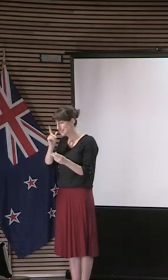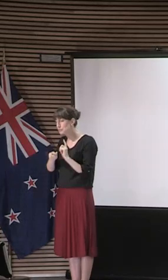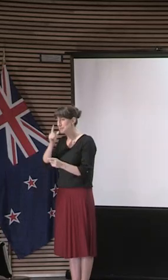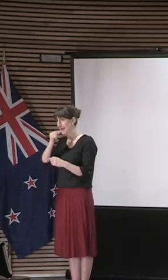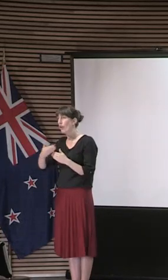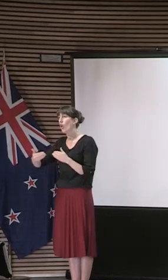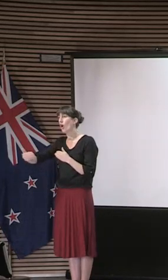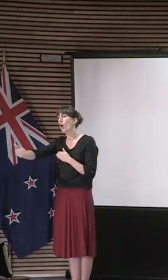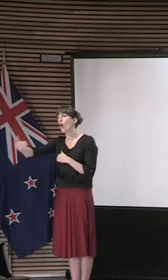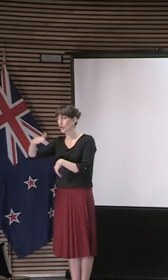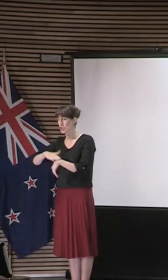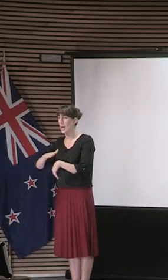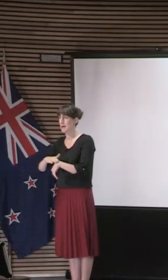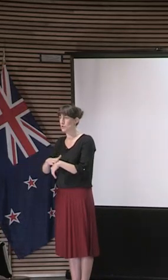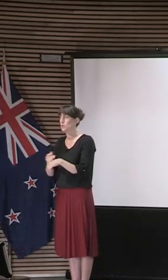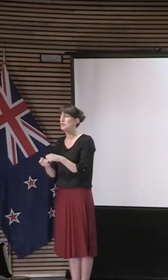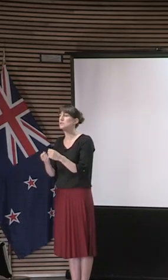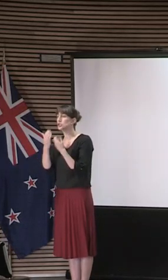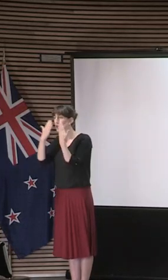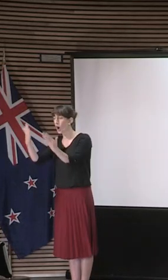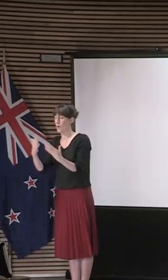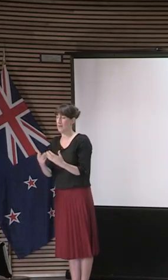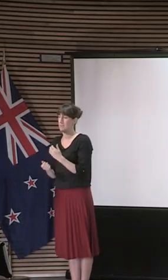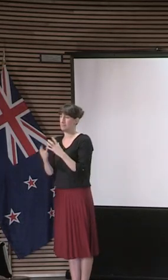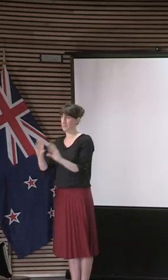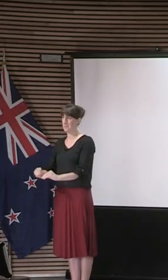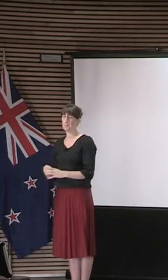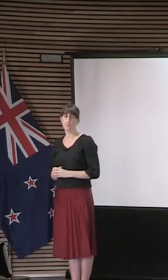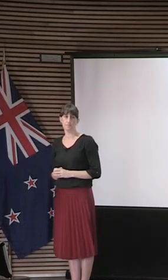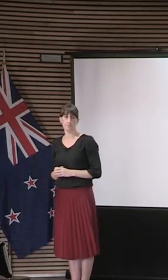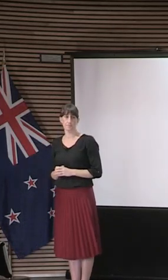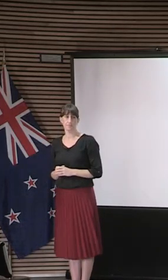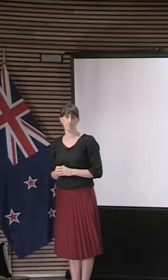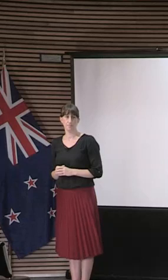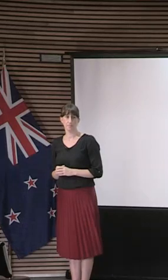i te tinana mataurangaiao. Ko te ao, ko te aha no JACINDA Ka kii mai ki a maatau he roa te hiku ki COVID, ka roa ana koe i tera waa, me te whakamatautau tonu i tetahi. DR